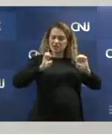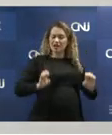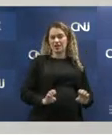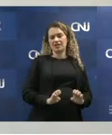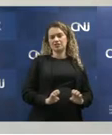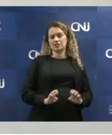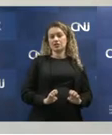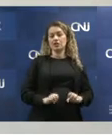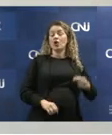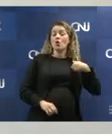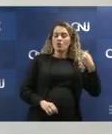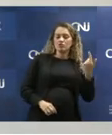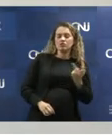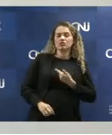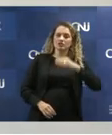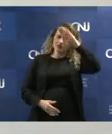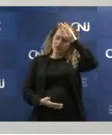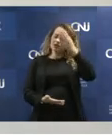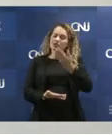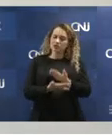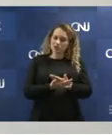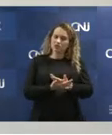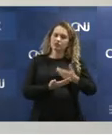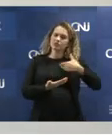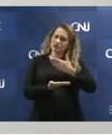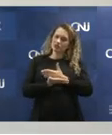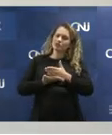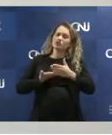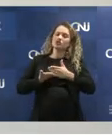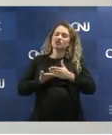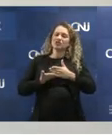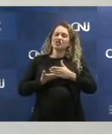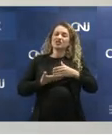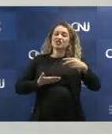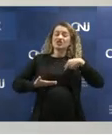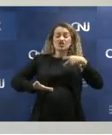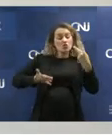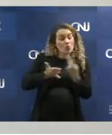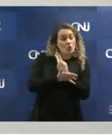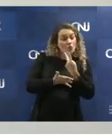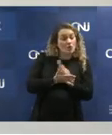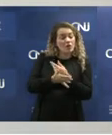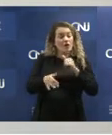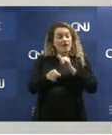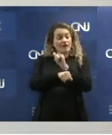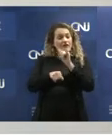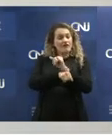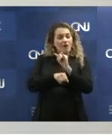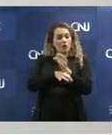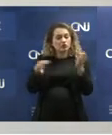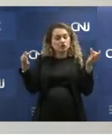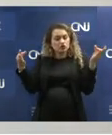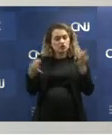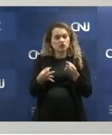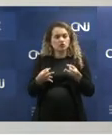o que nos faz acreditar a excelência que estamos diante de inequívoca ausência de justa causa para instauração da história e da punição disciplinar.